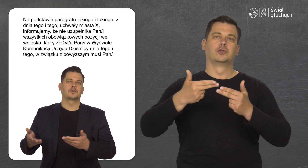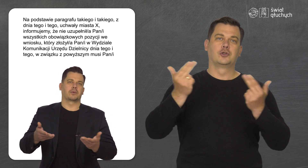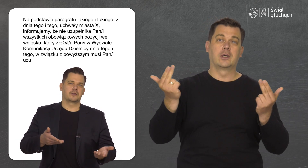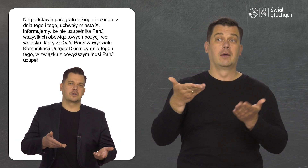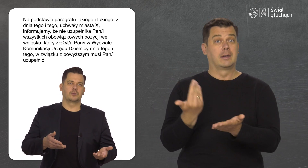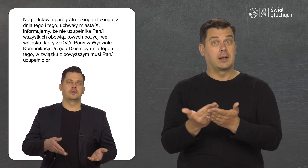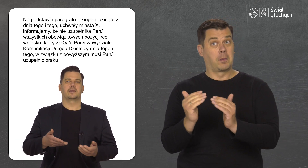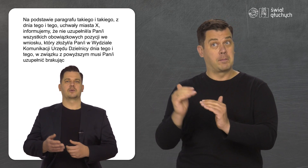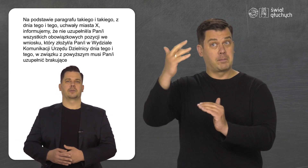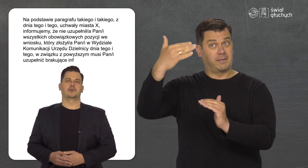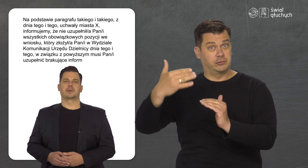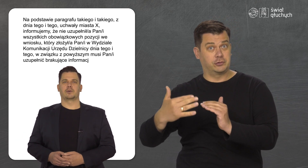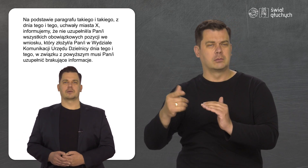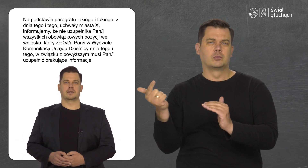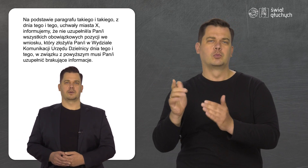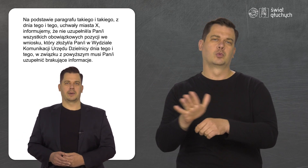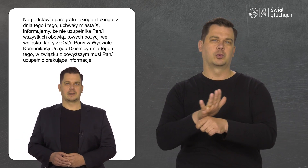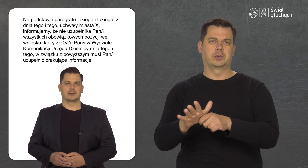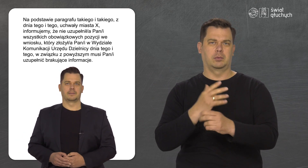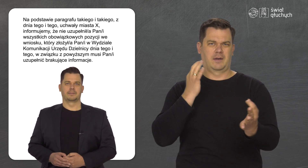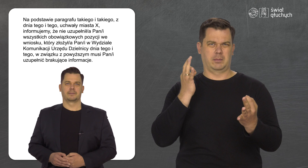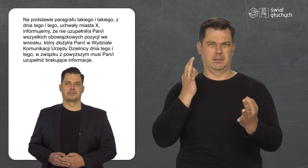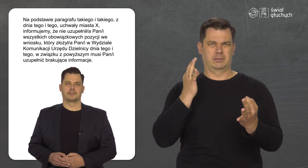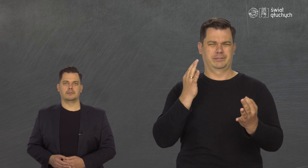w związku z powyższym musi Pan/i uzupełnić brakujące informacje”.